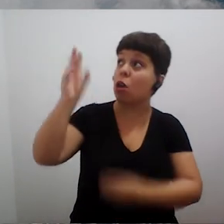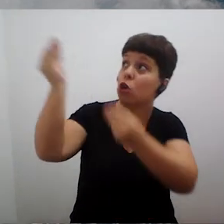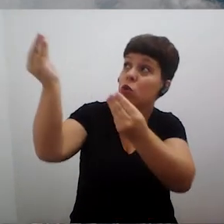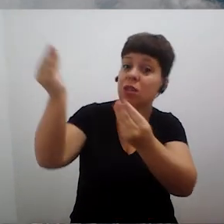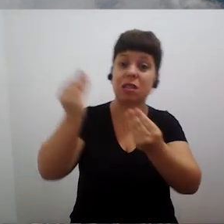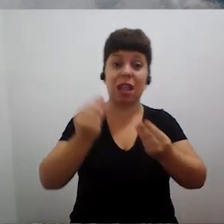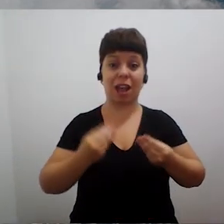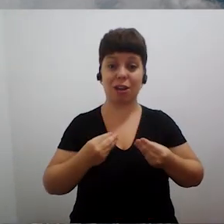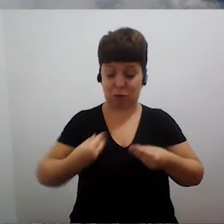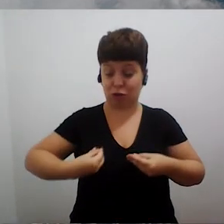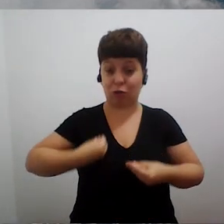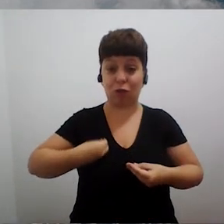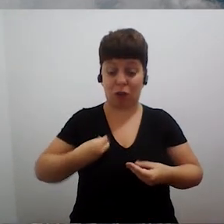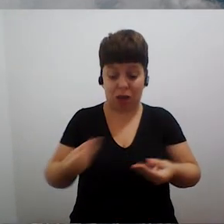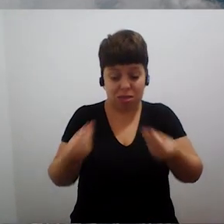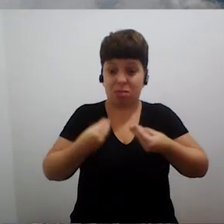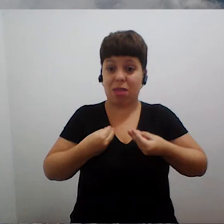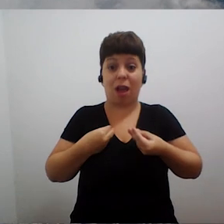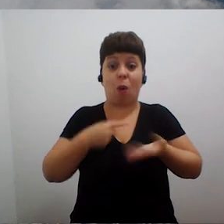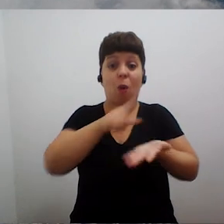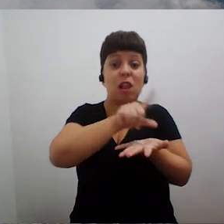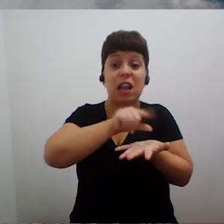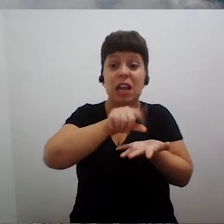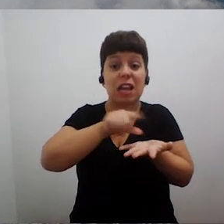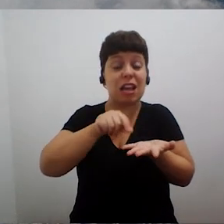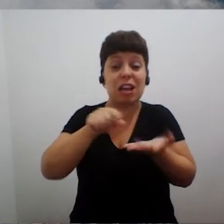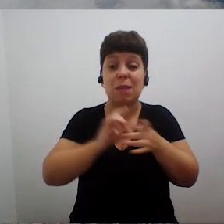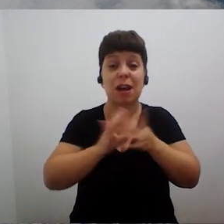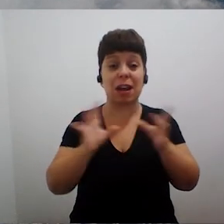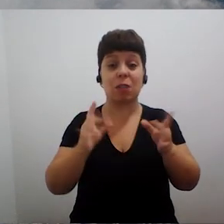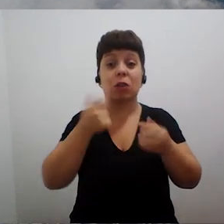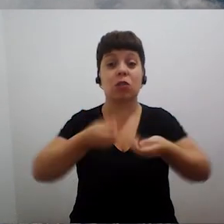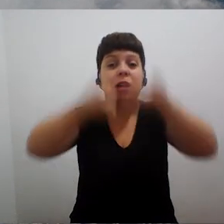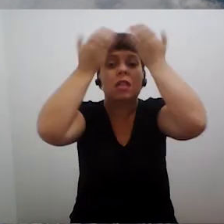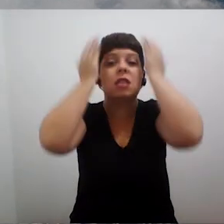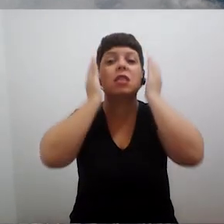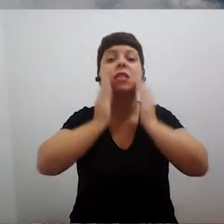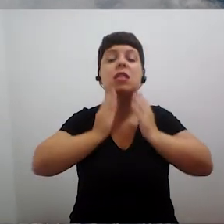O Senhor nos deu para que nós vivêssemos, nos deu liberdade de nos santificar com água